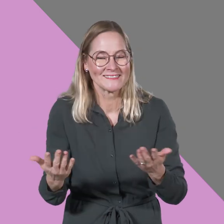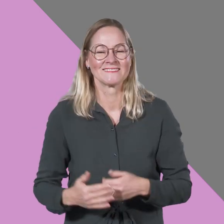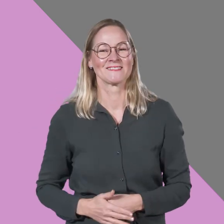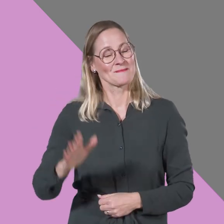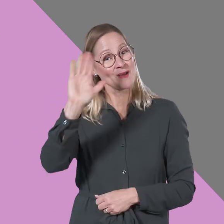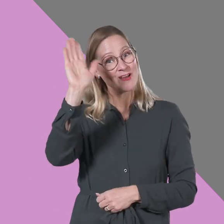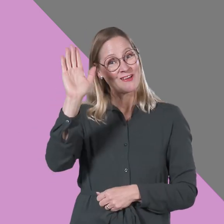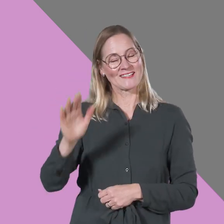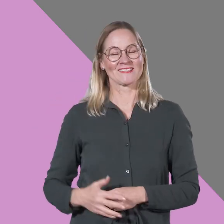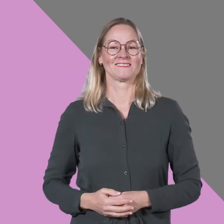Moi moi!